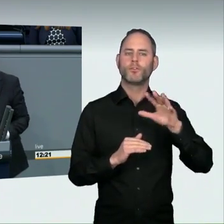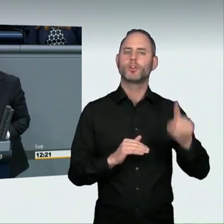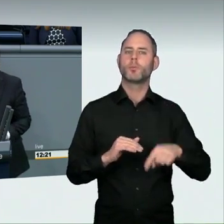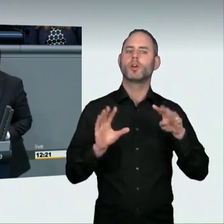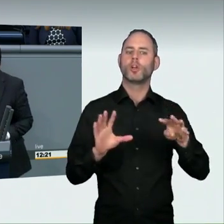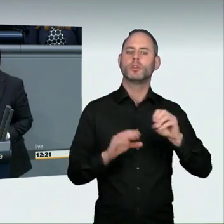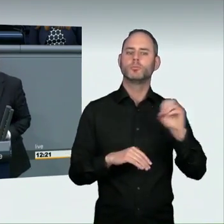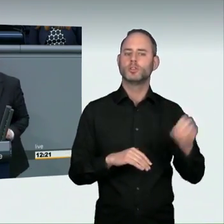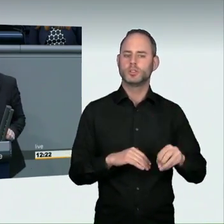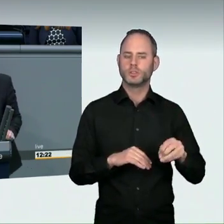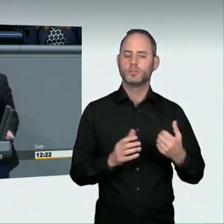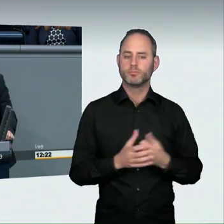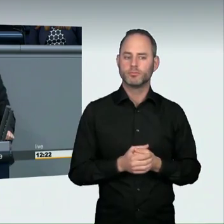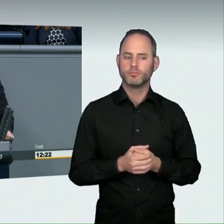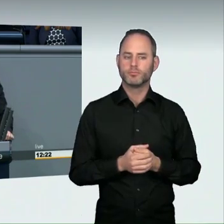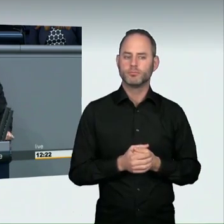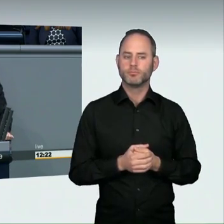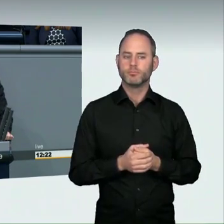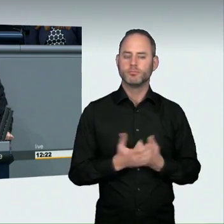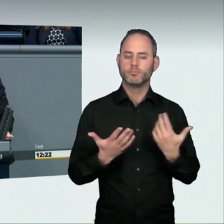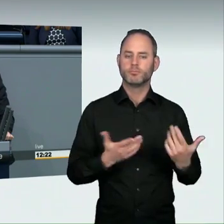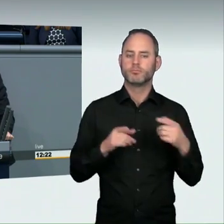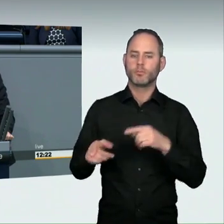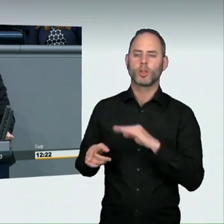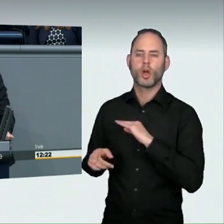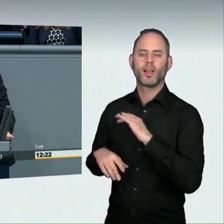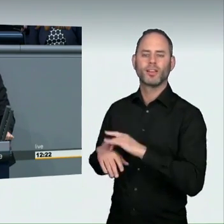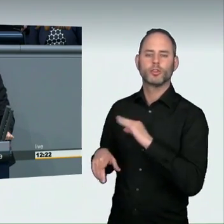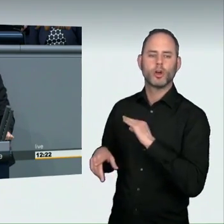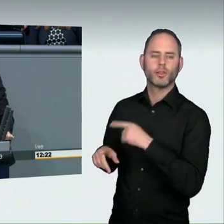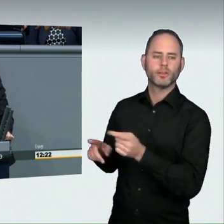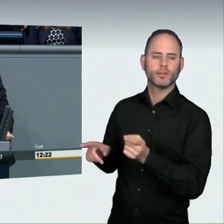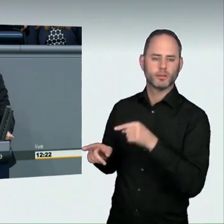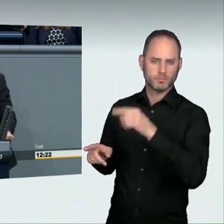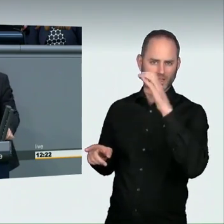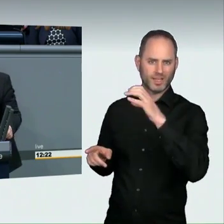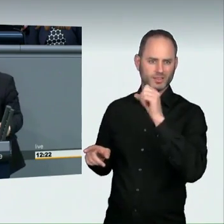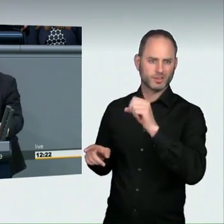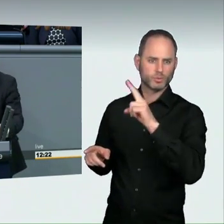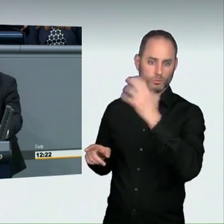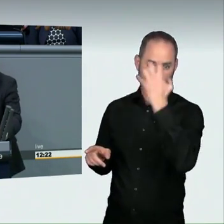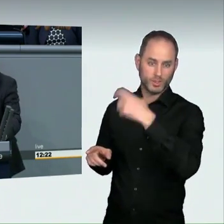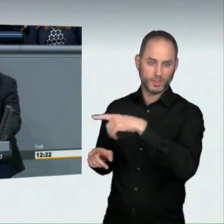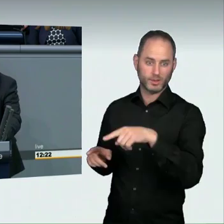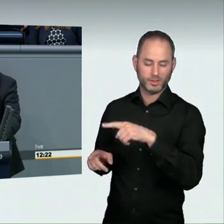17,55 Euro, Anstieg um 9,7 Prozent. Jetzt Berlin, Herr Luczak: